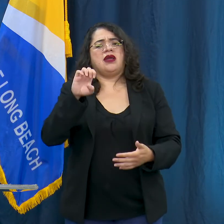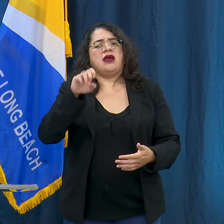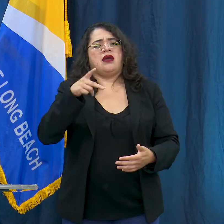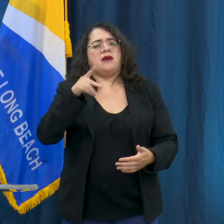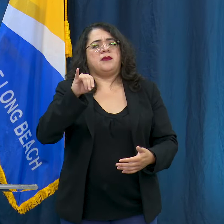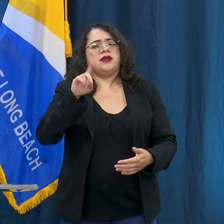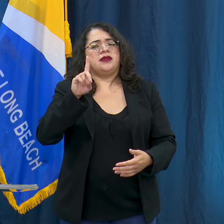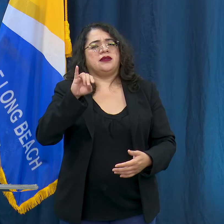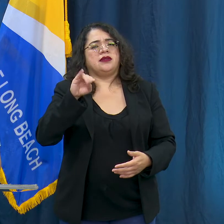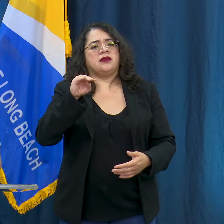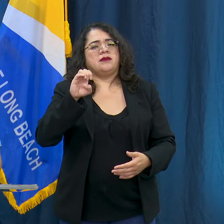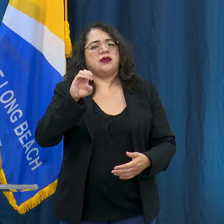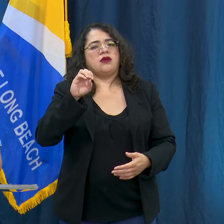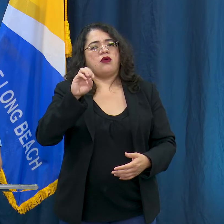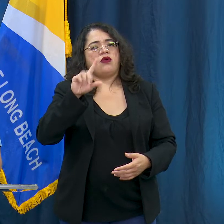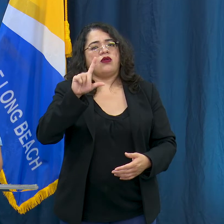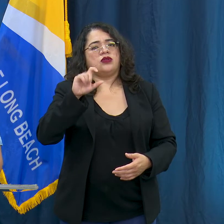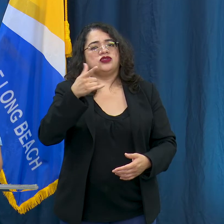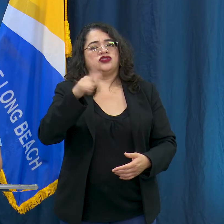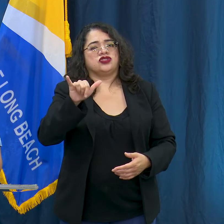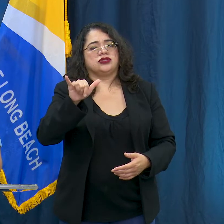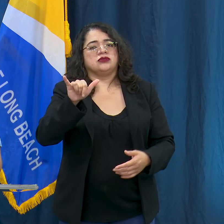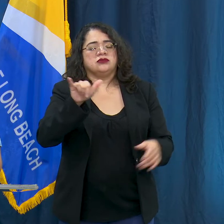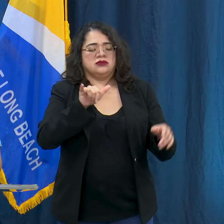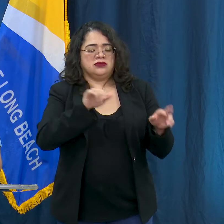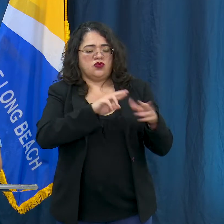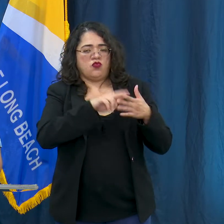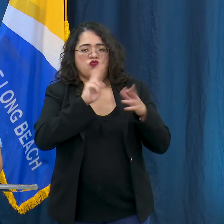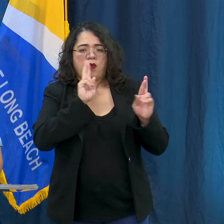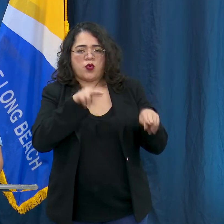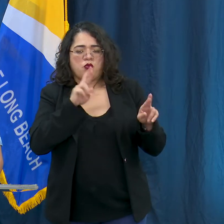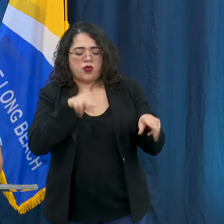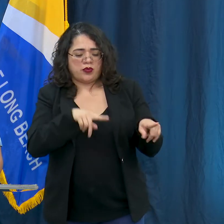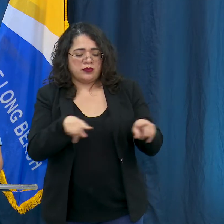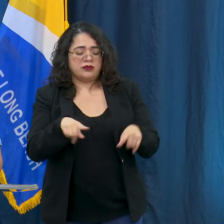odd okay podemos comenzar arre abrir cierto sectors edition Al's a la tapa